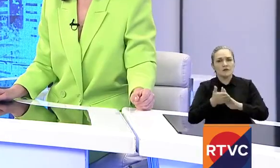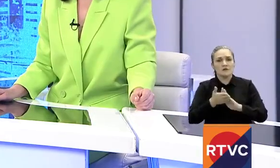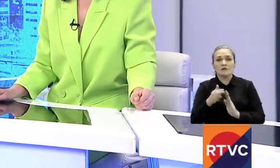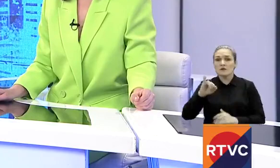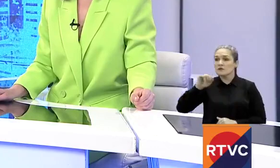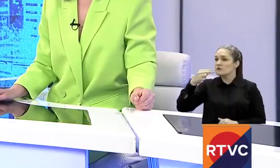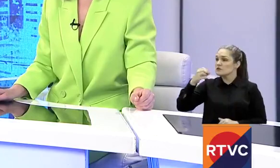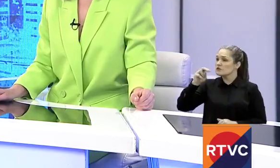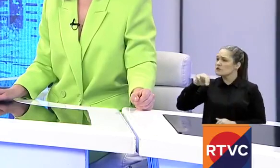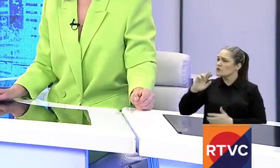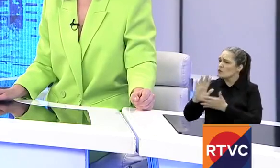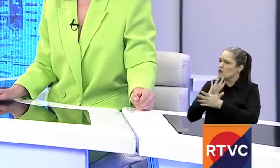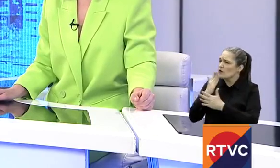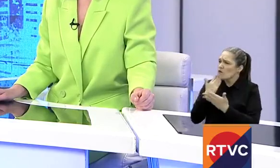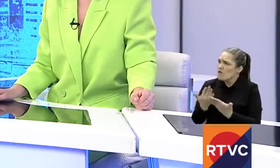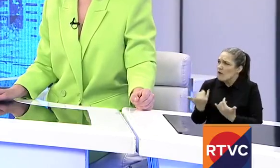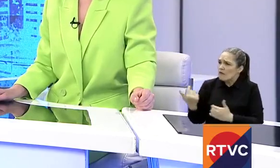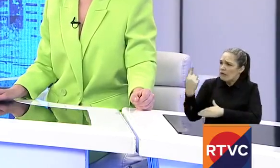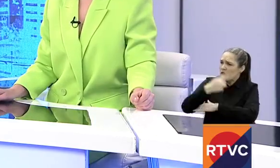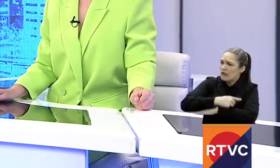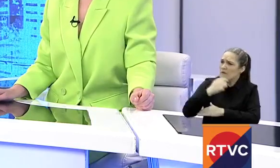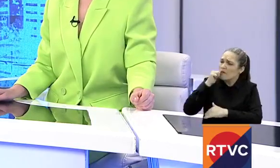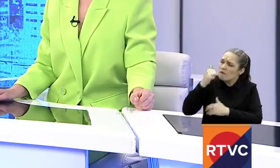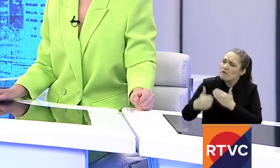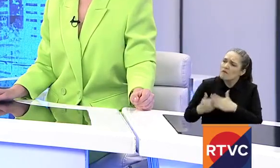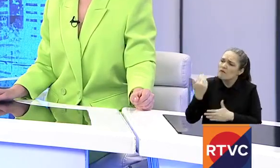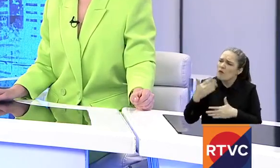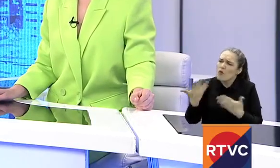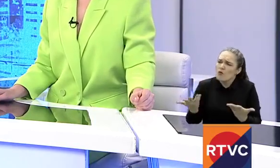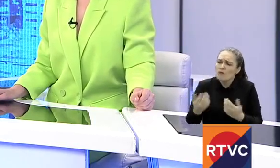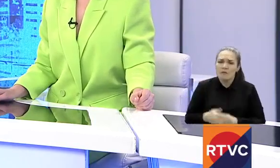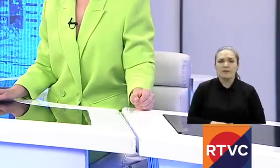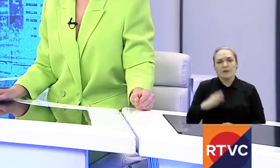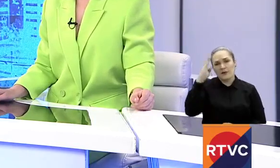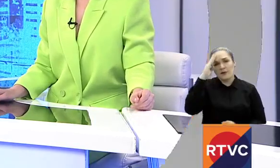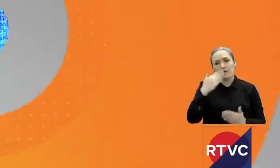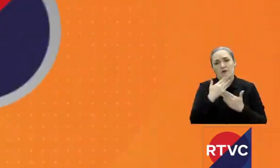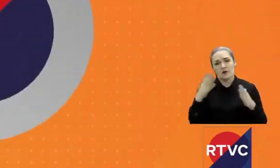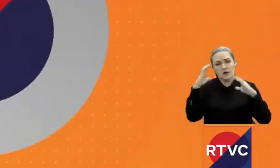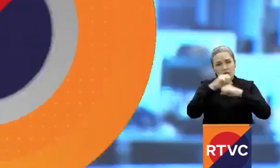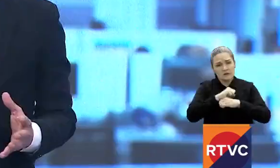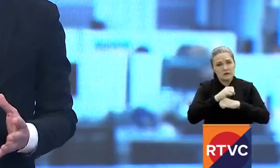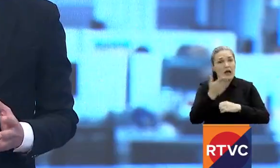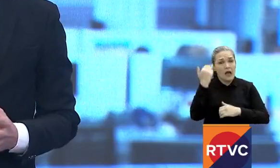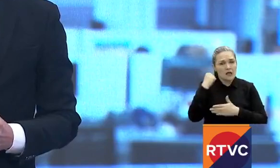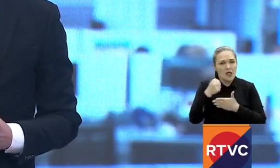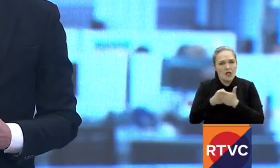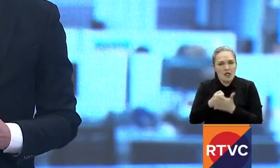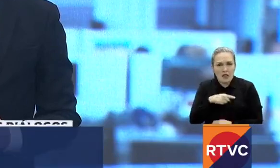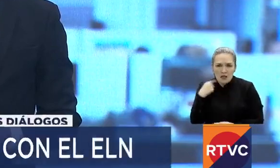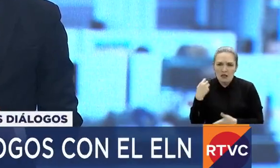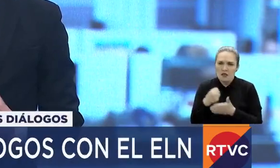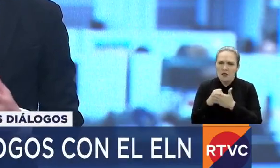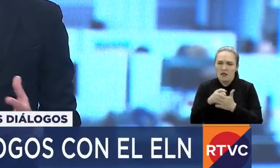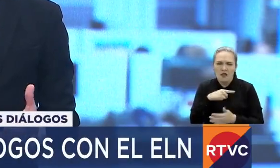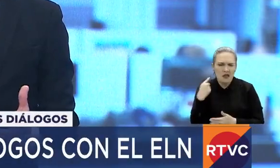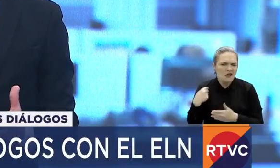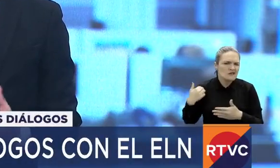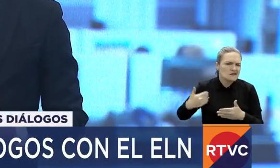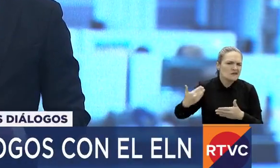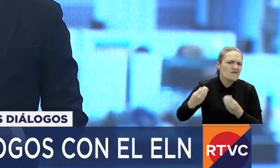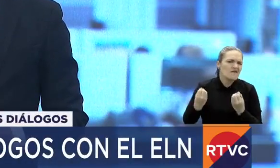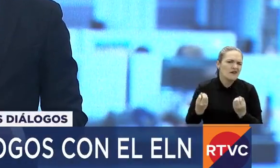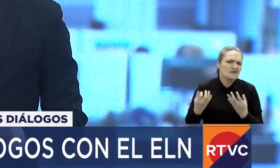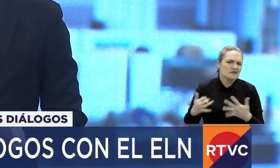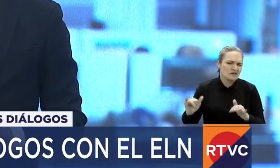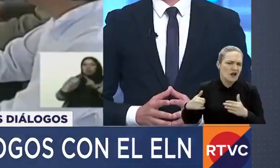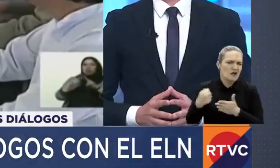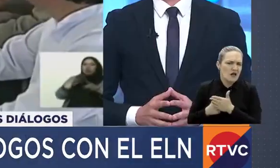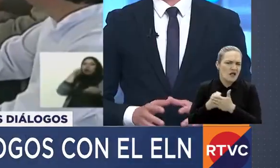HACER LA PAZ, JOHN LóPEZ COMORE.